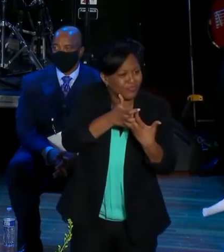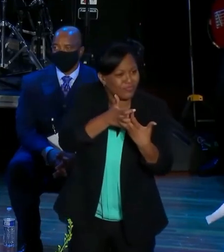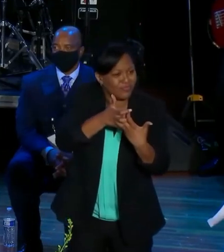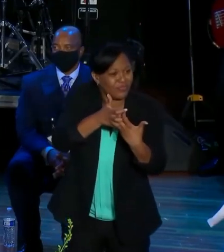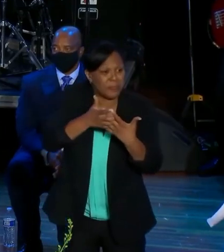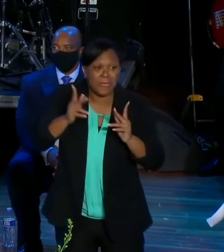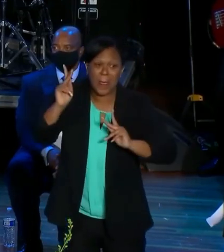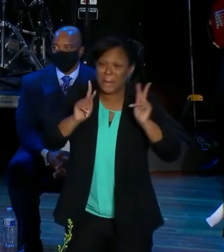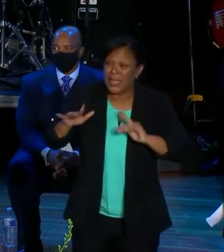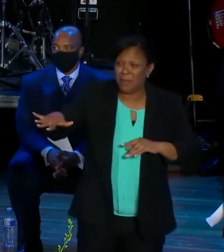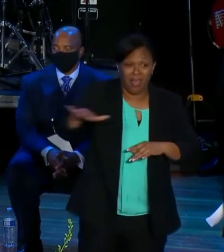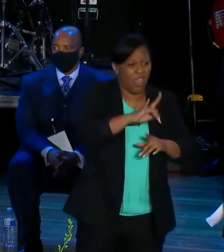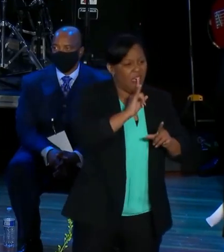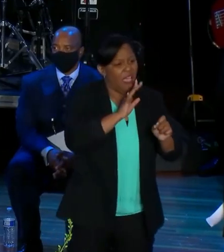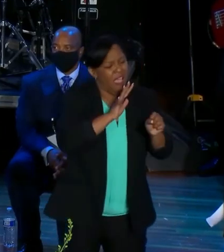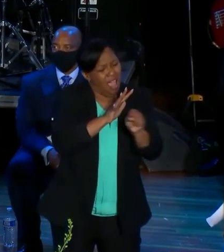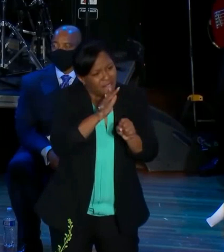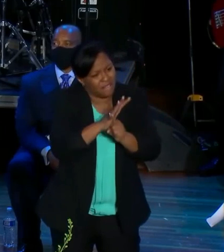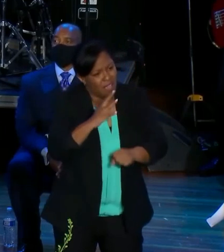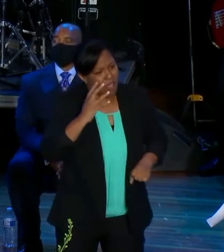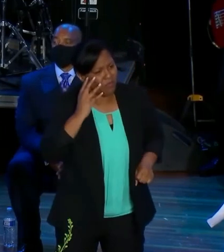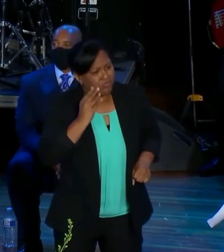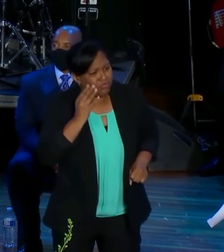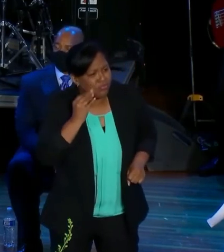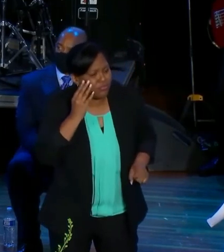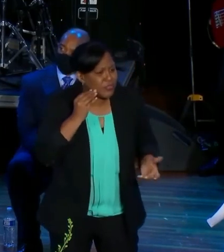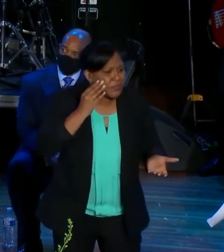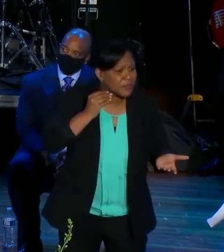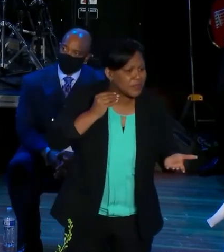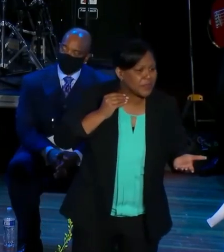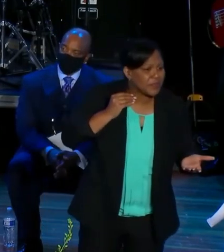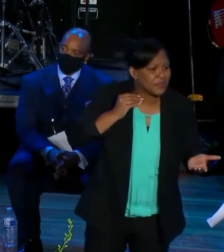Jag har kommit för att tala om för er att du kan få tid i TV, men du har klockan på fel tid